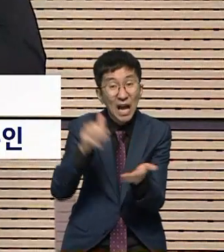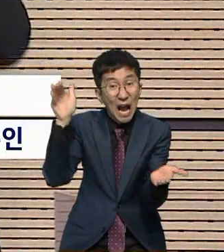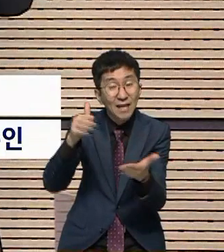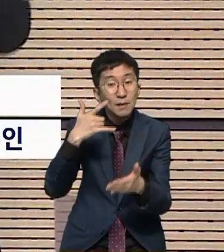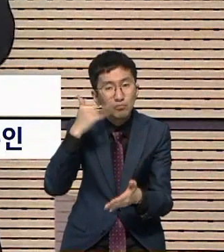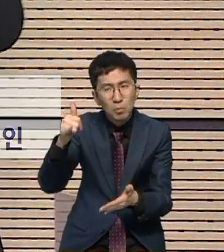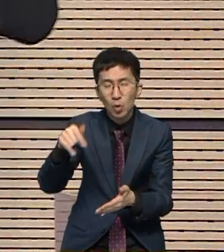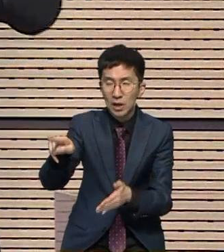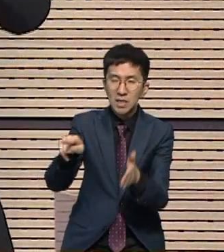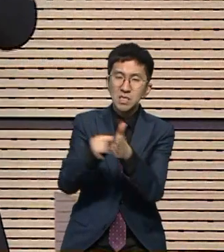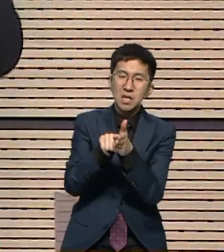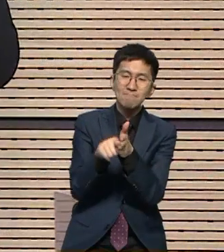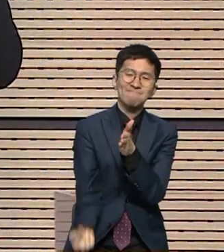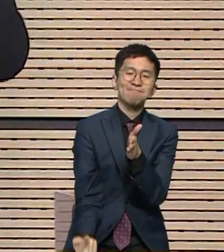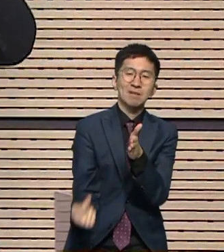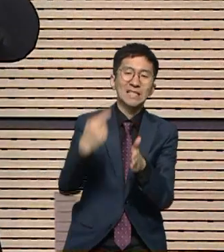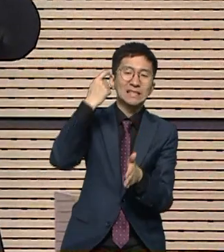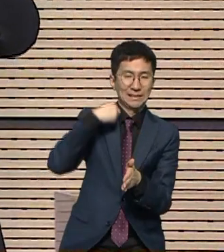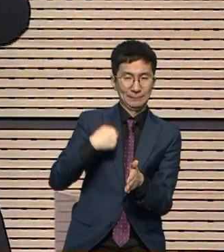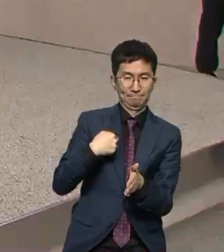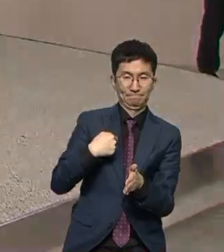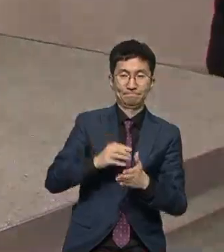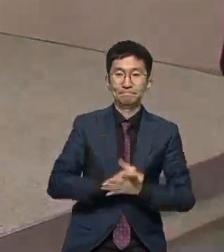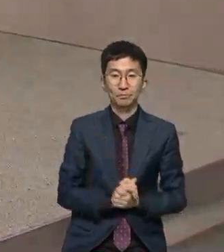신뢰를 완전히 잃게 됐습니다. SBS 김경희입니다.